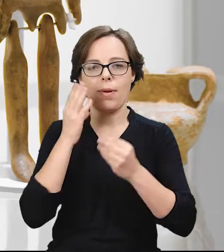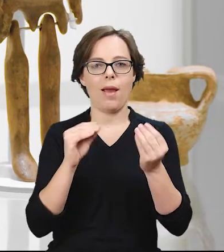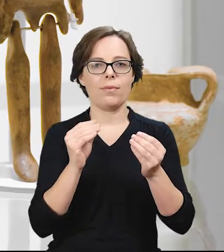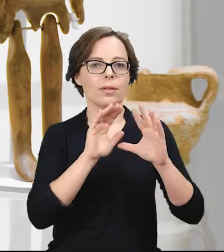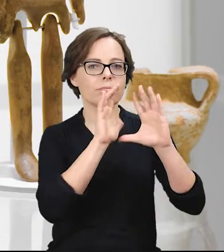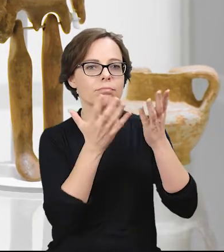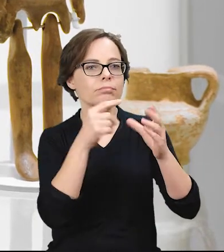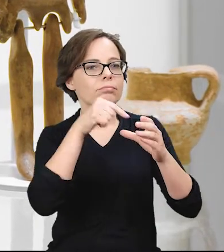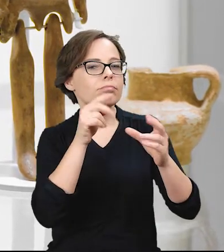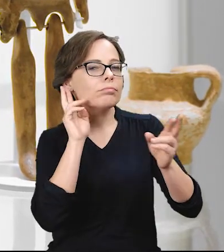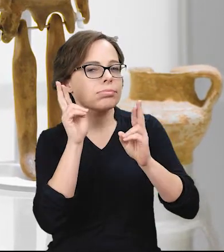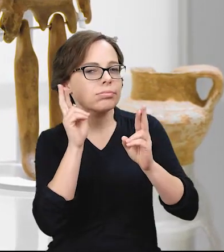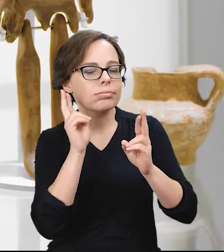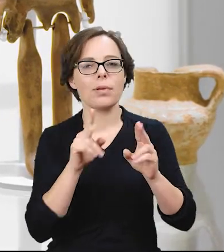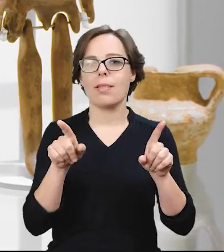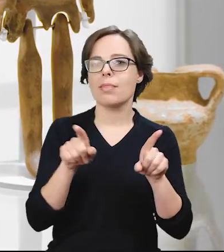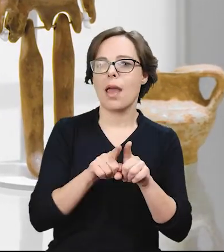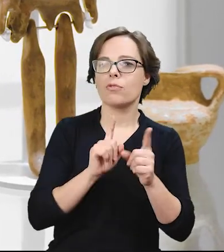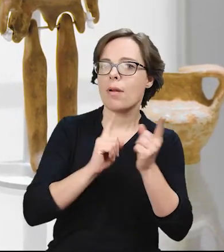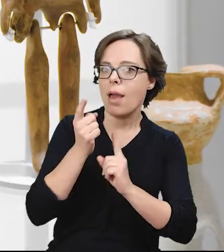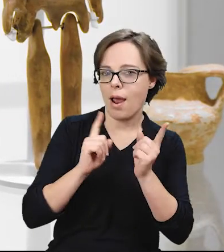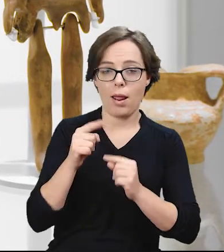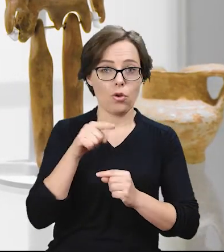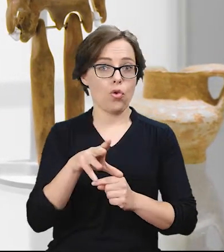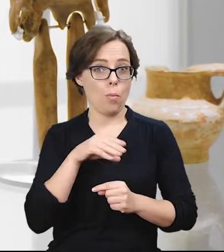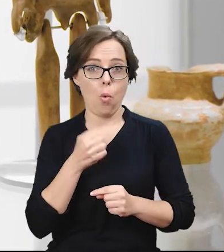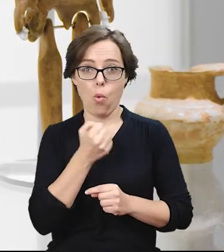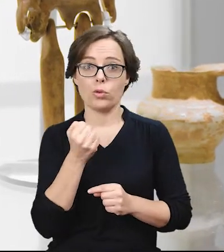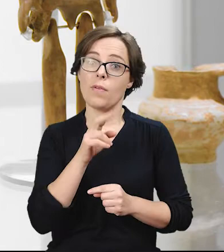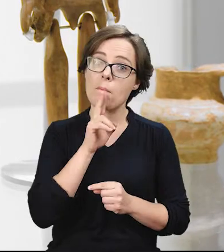które mogły być używane zarówno przez matki jak i dzieci.